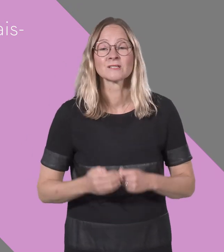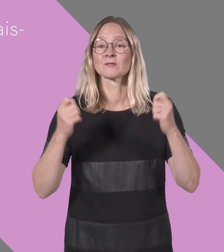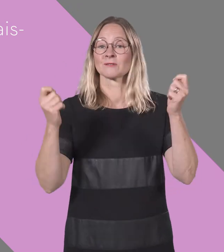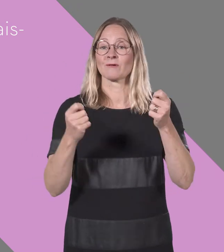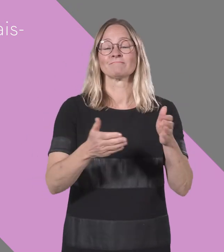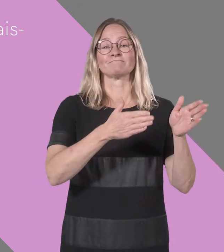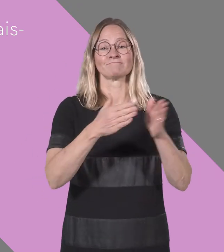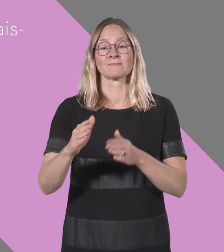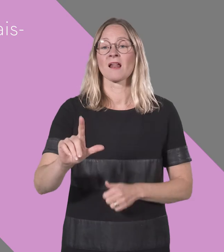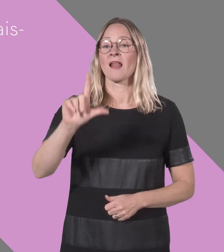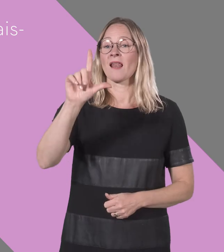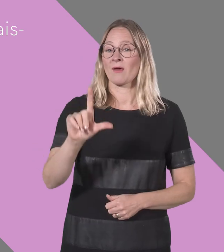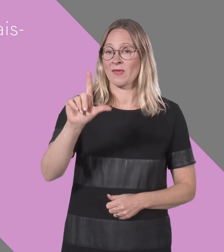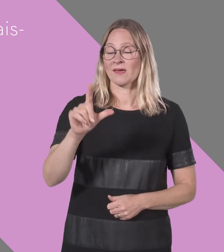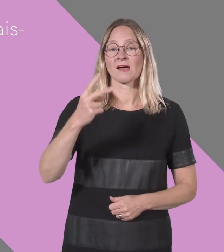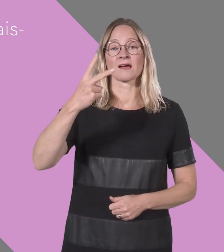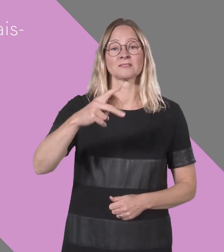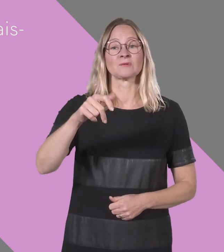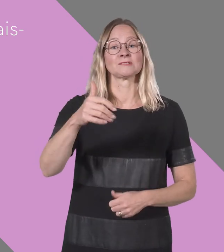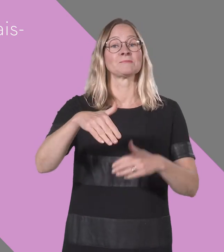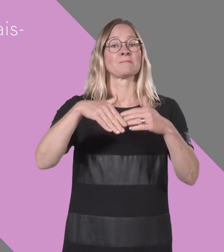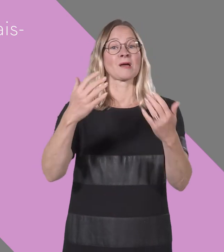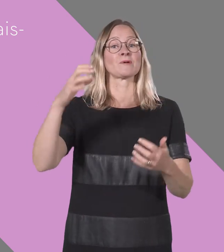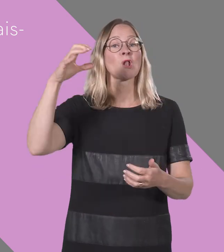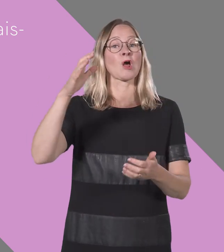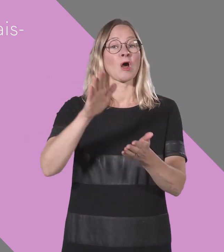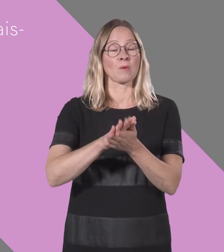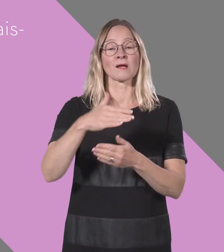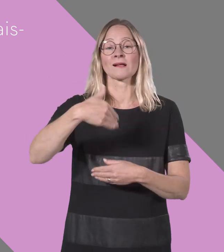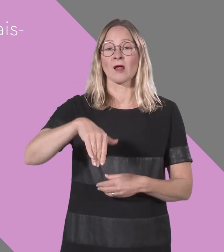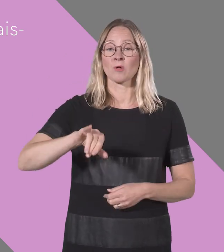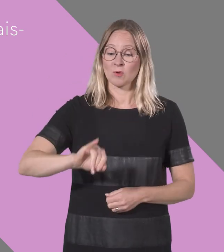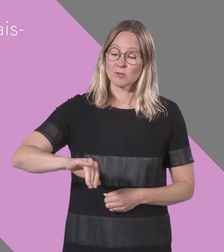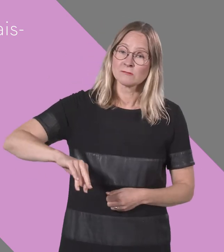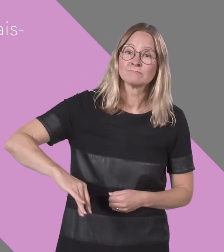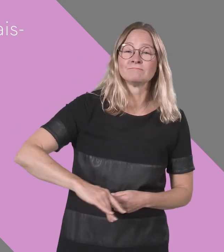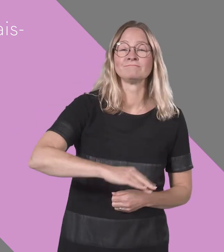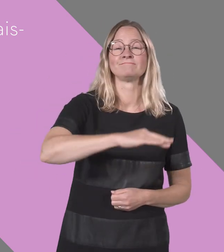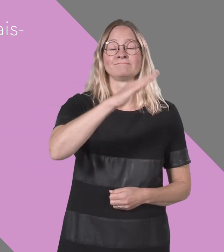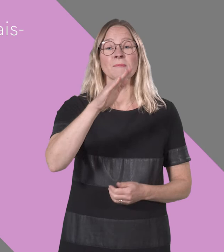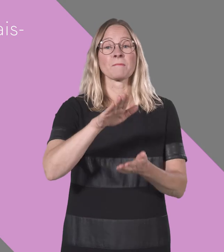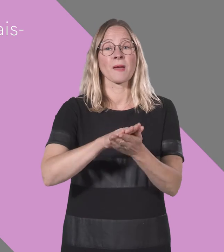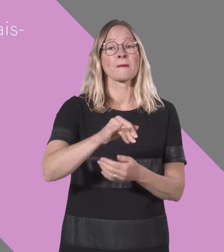Juhlat järjestetään lauantaina 29. lokakuuta klo 18.00–24.00 -